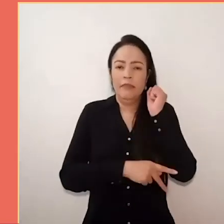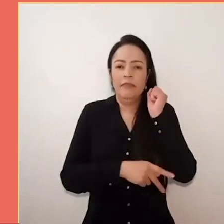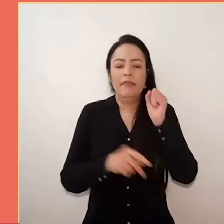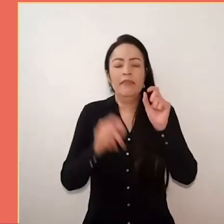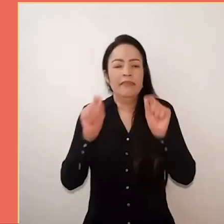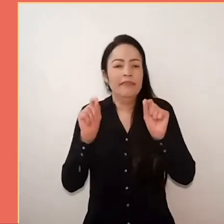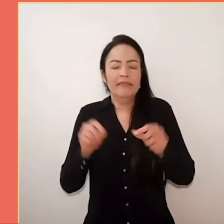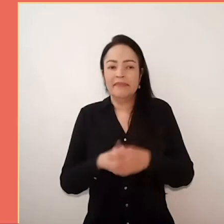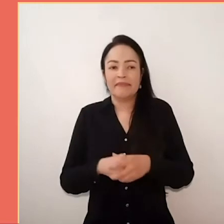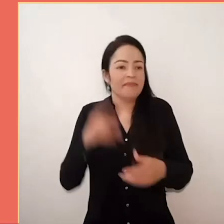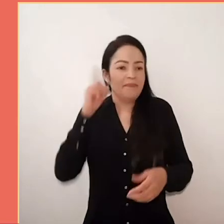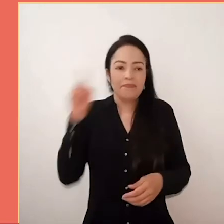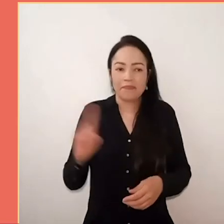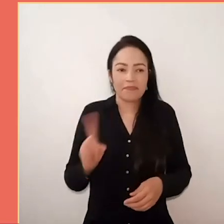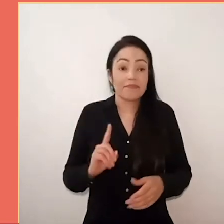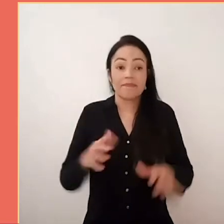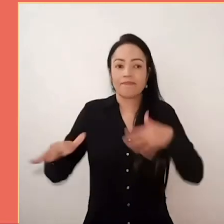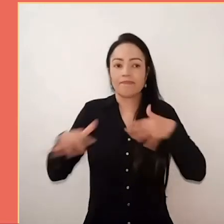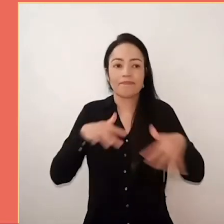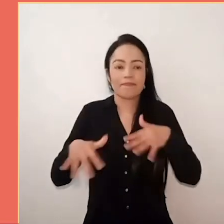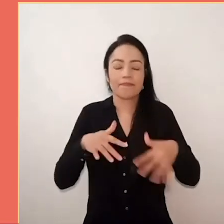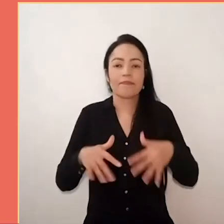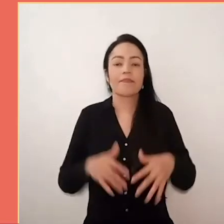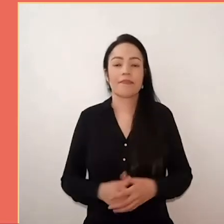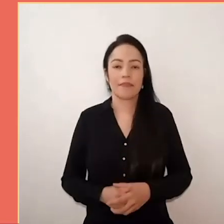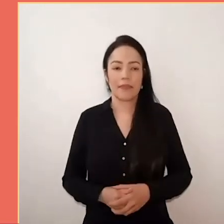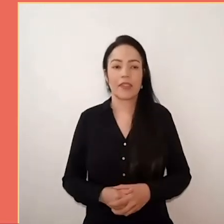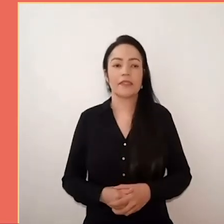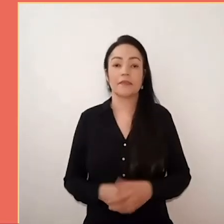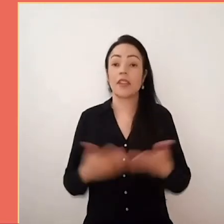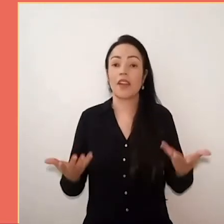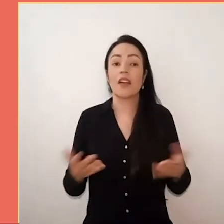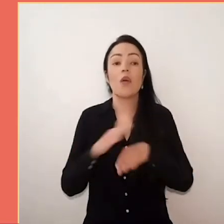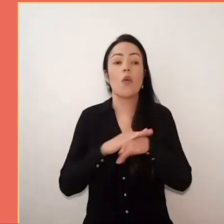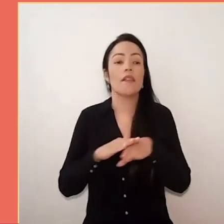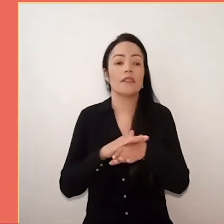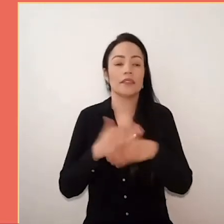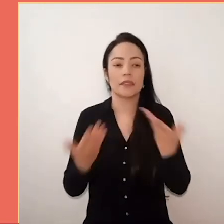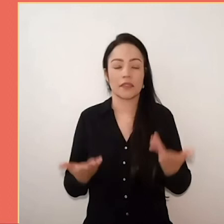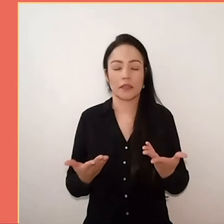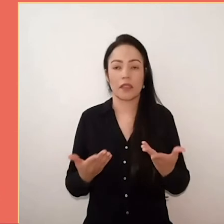eu não sei quais serão os movimentos para conversar com ele, pra além do que está posto,